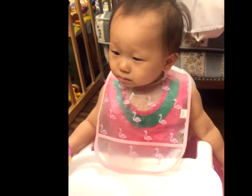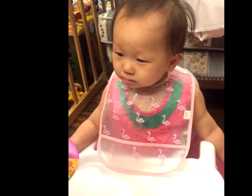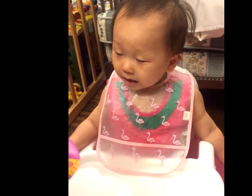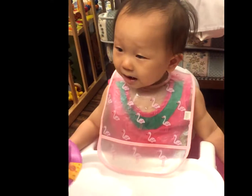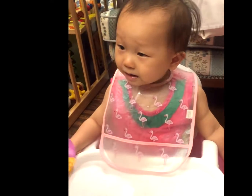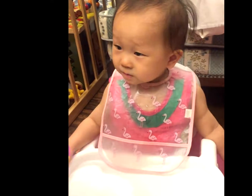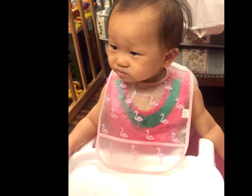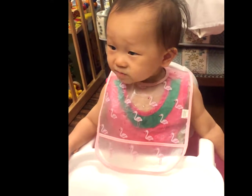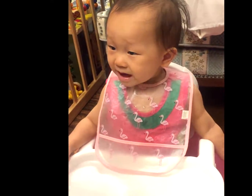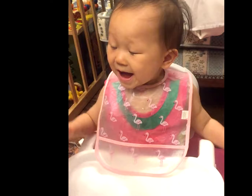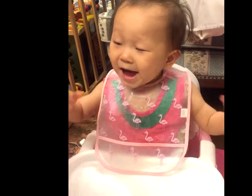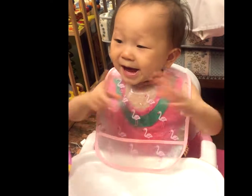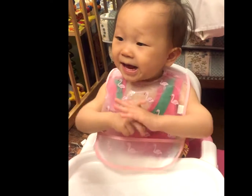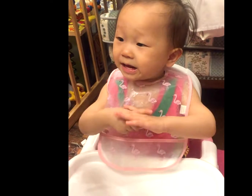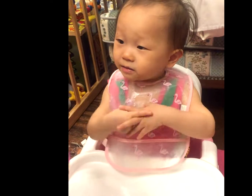More （もっと） Egg（たまご）サイン